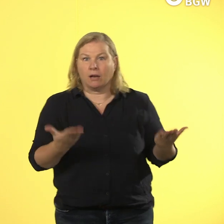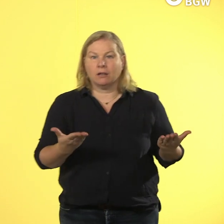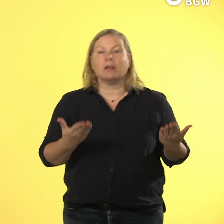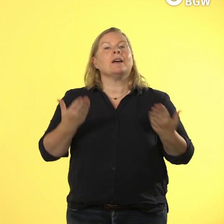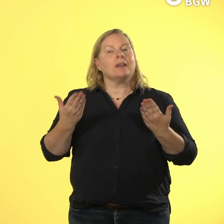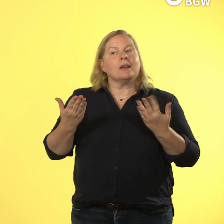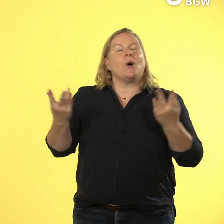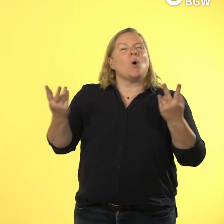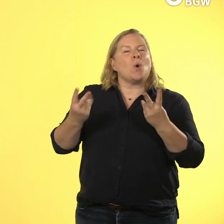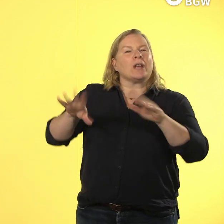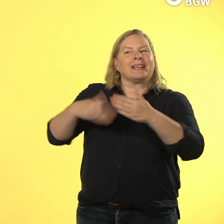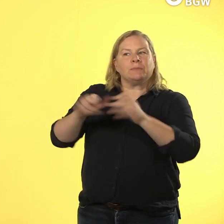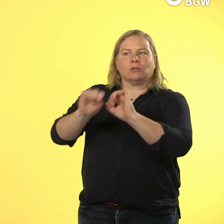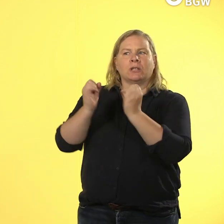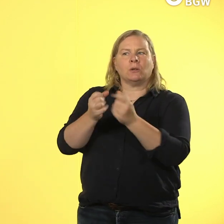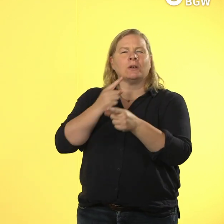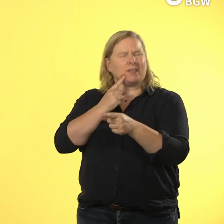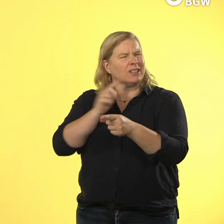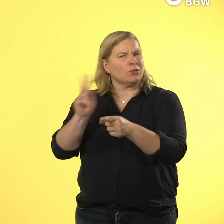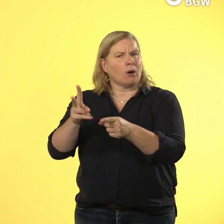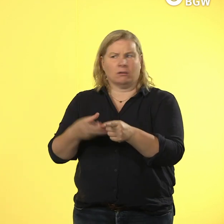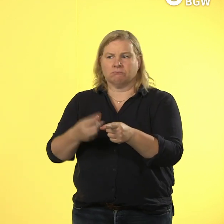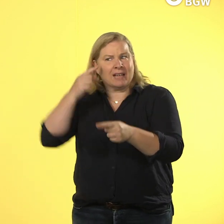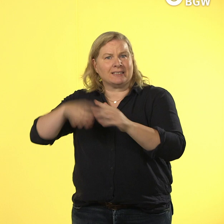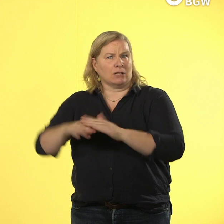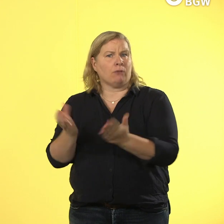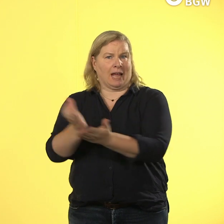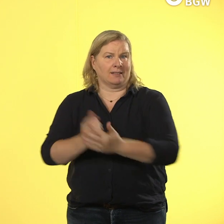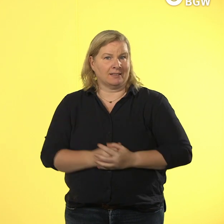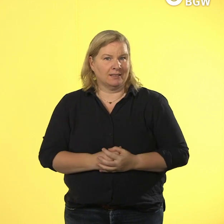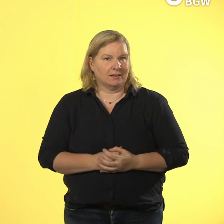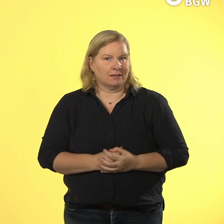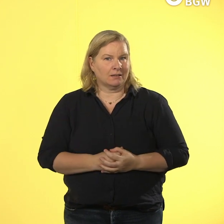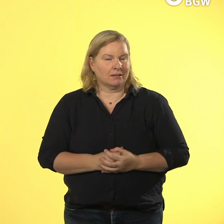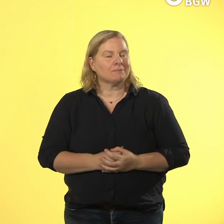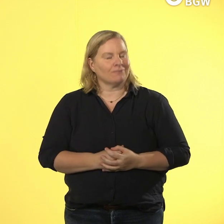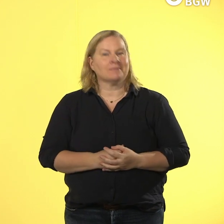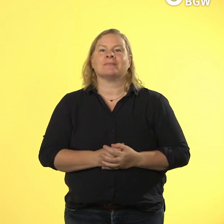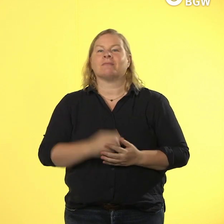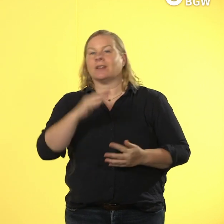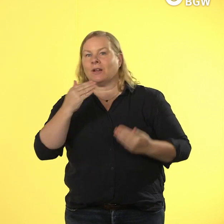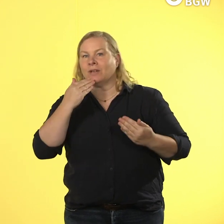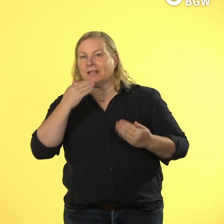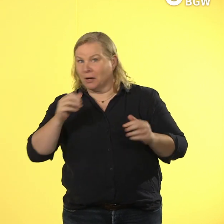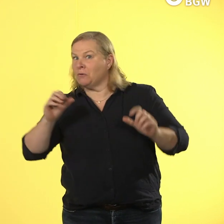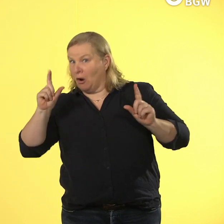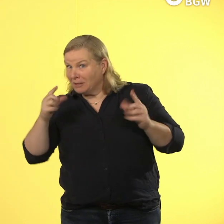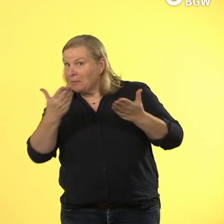Danke. Und damit wollte ich niemanden zu nahetreten. Das ist das Erste gewesen, dass wir versuchen, unbewusste Hindernisse zu entlarven.